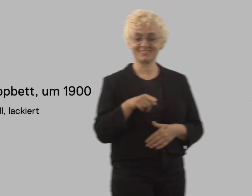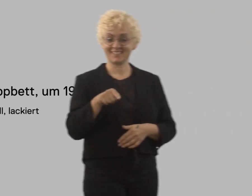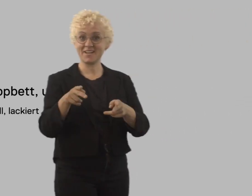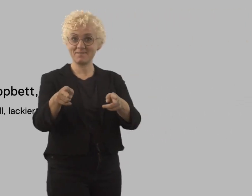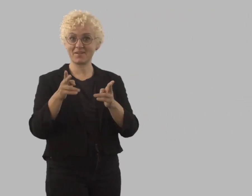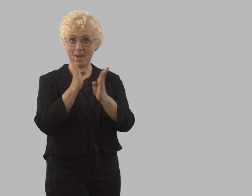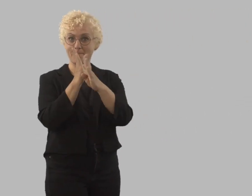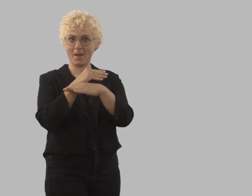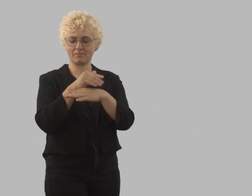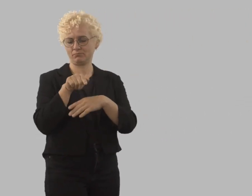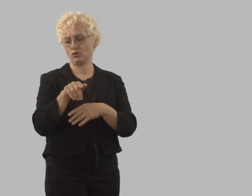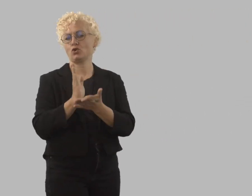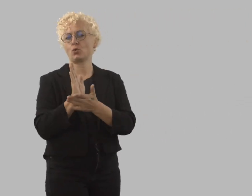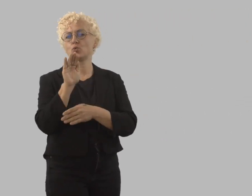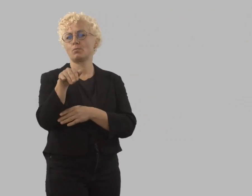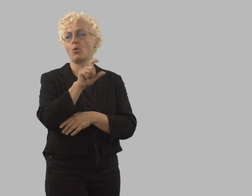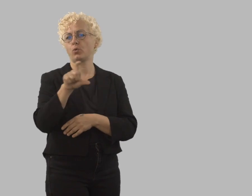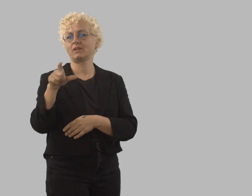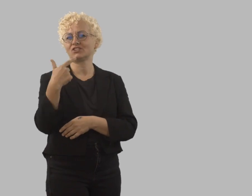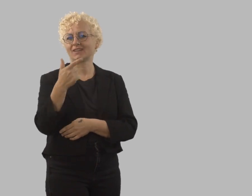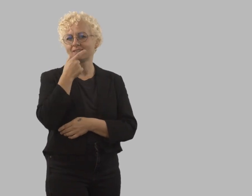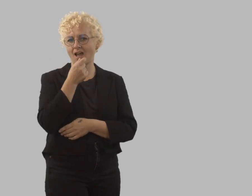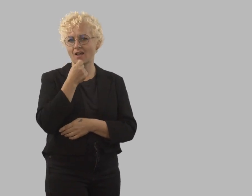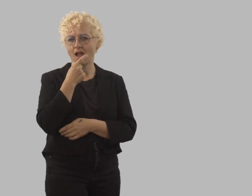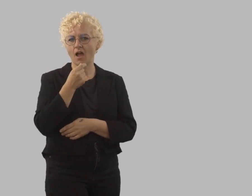Dieses Klappbett ist mehr als 120 Jahre alt